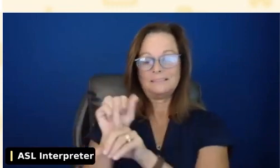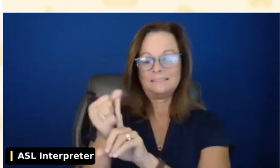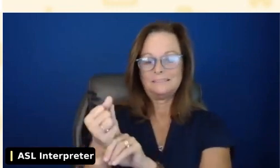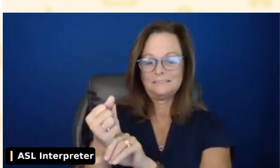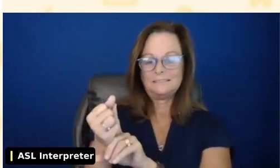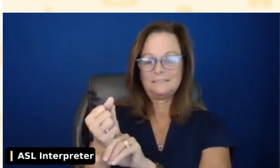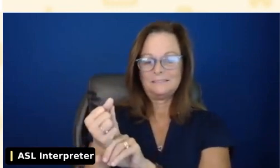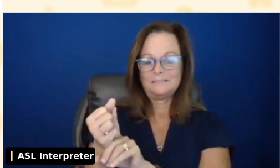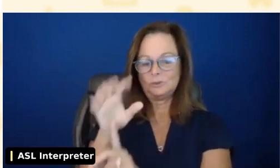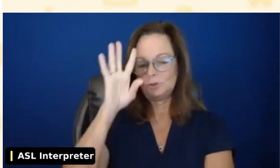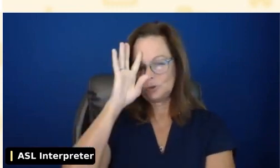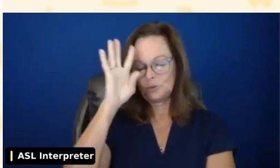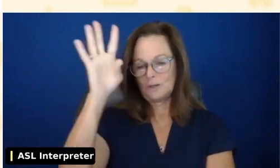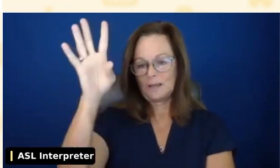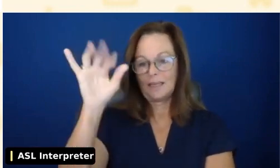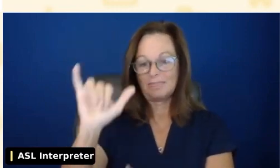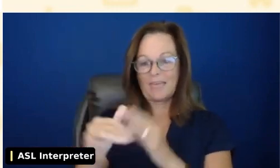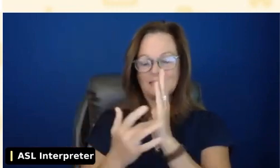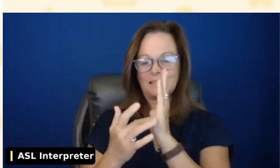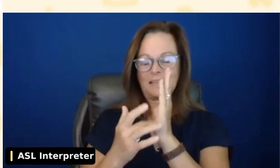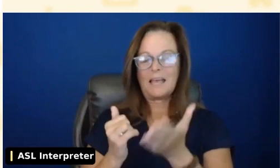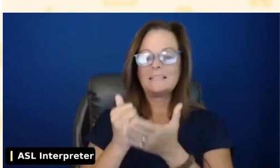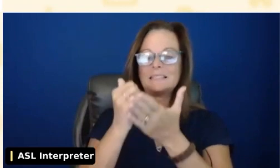o usar tecnología de asistencia a diario.